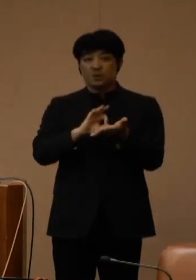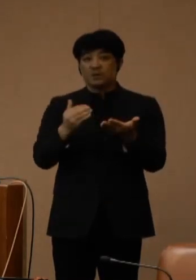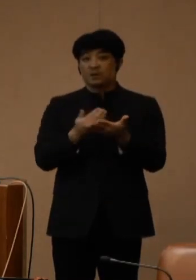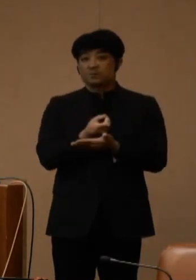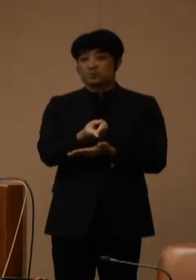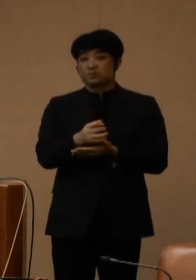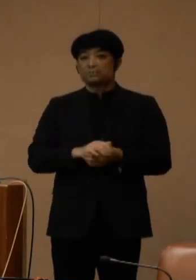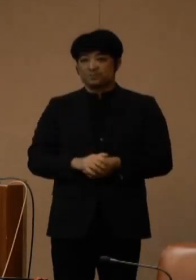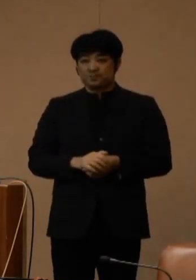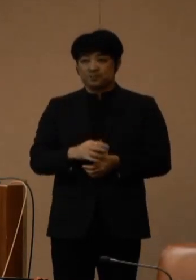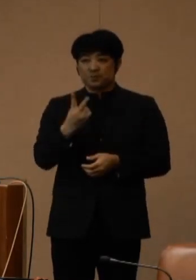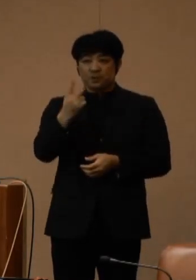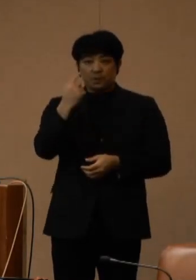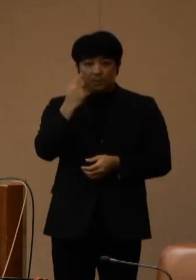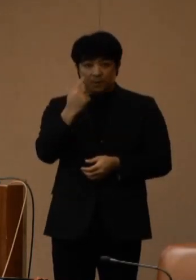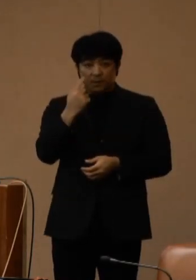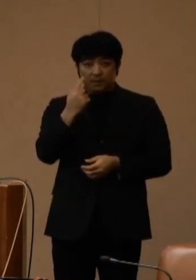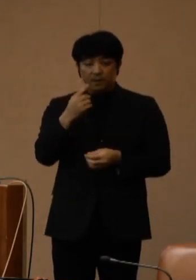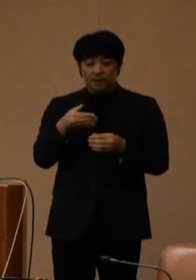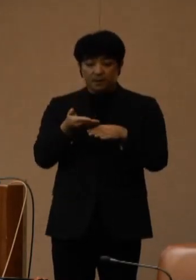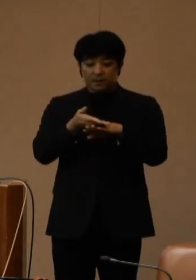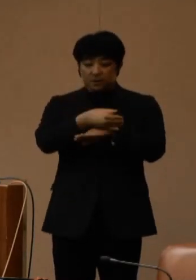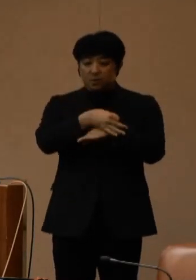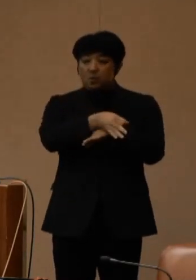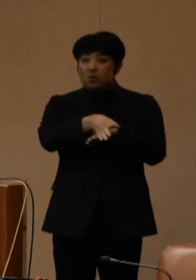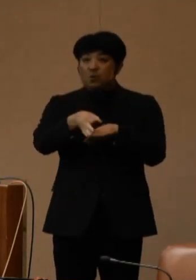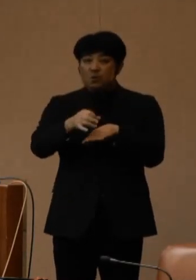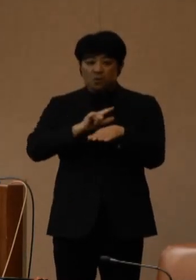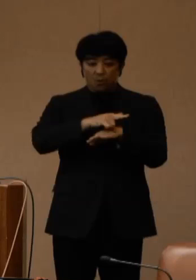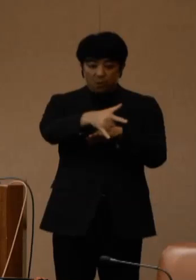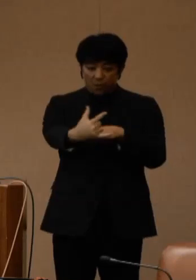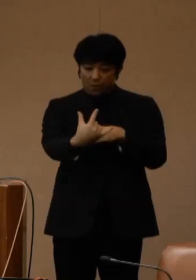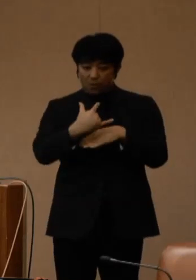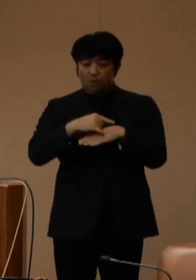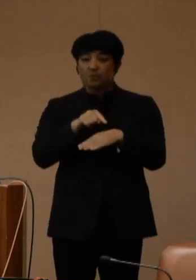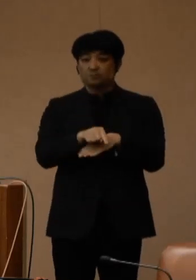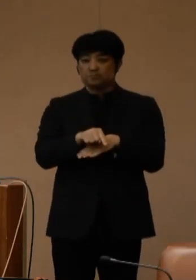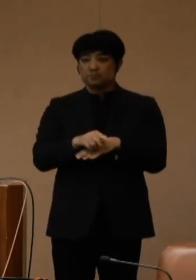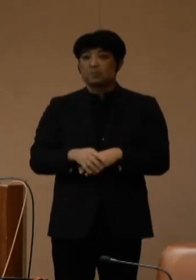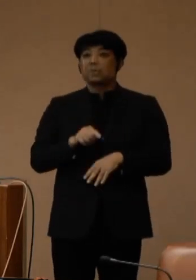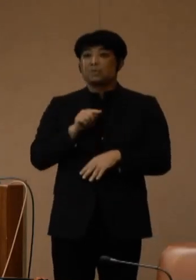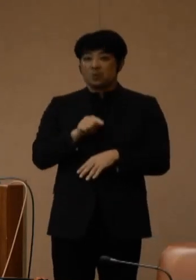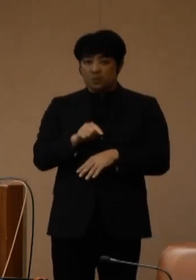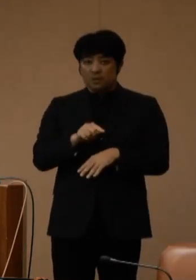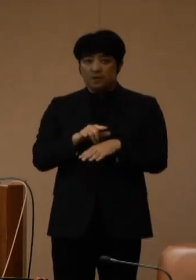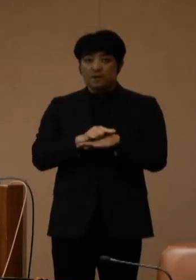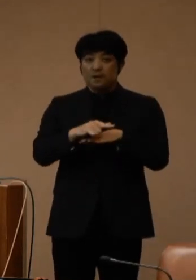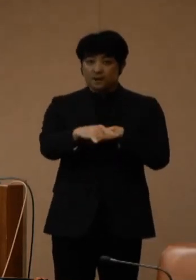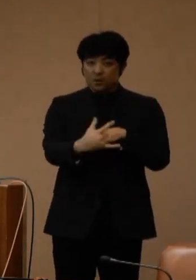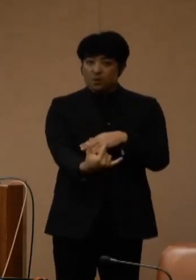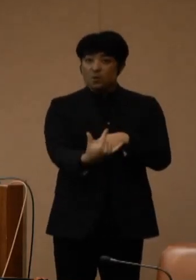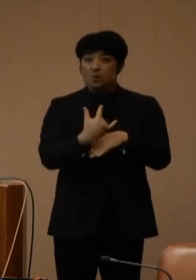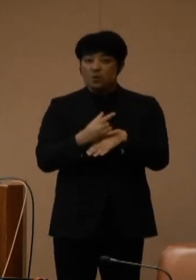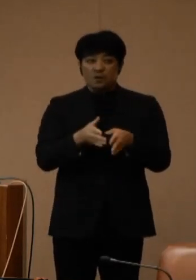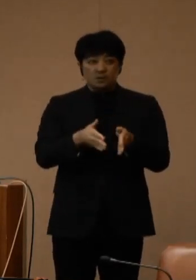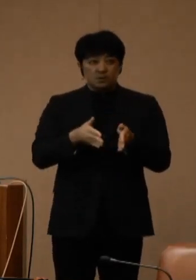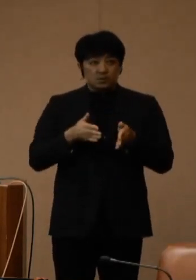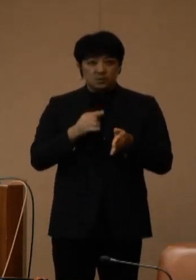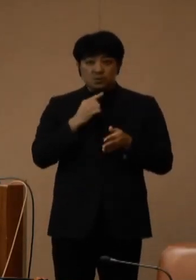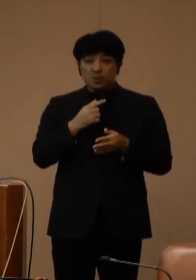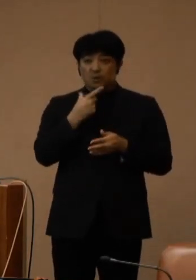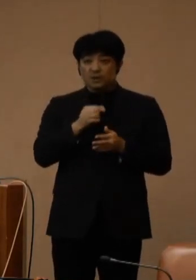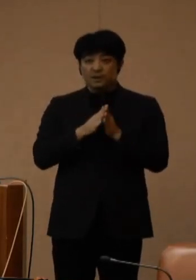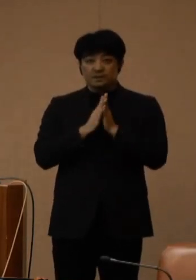２つめは、離島への往来についてです。 引き続き来島自粛を求めている離島への往来は自粛を